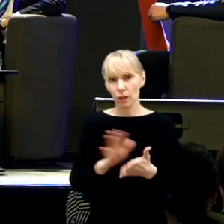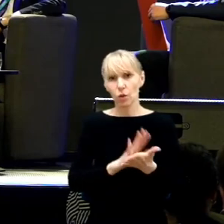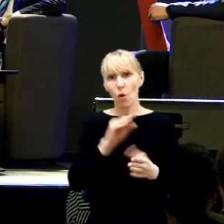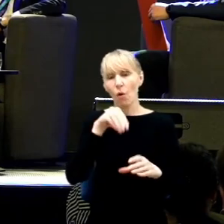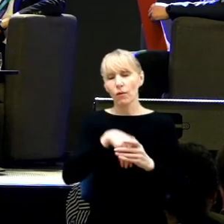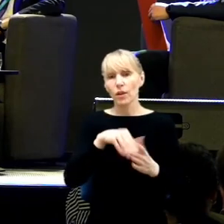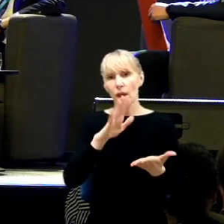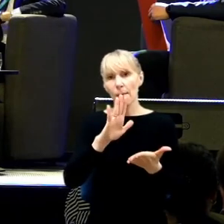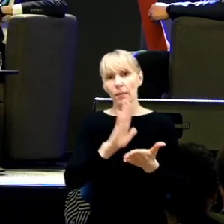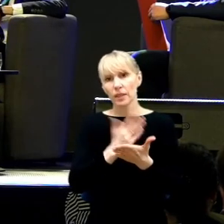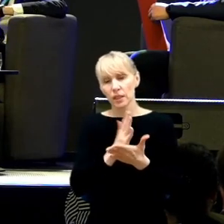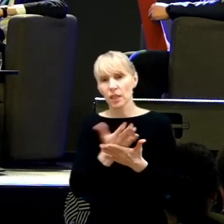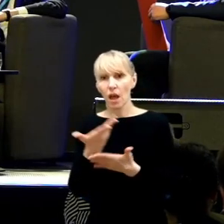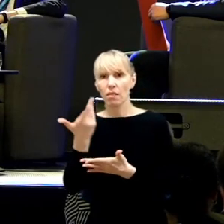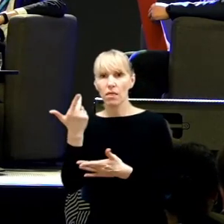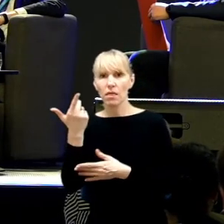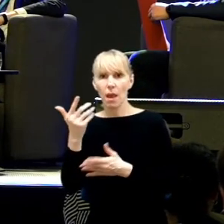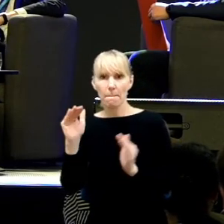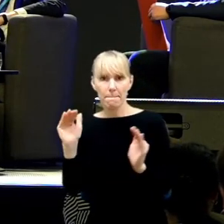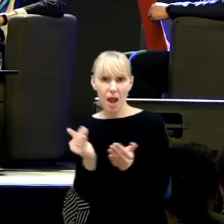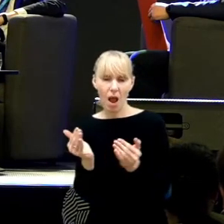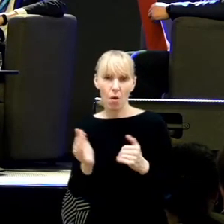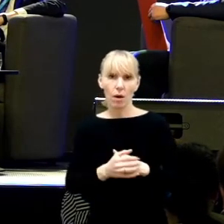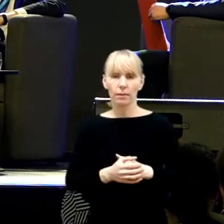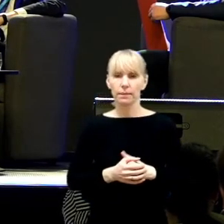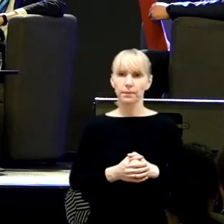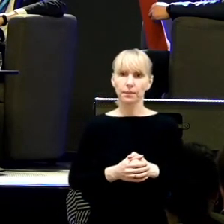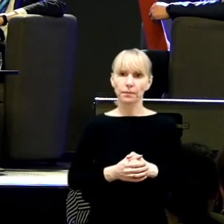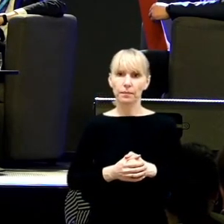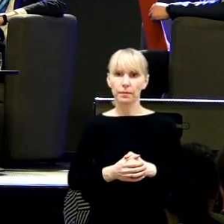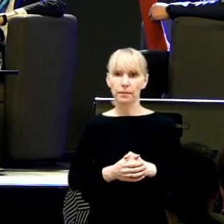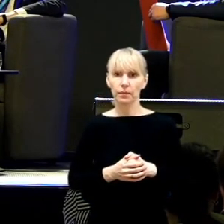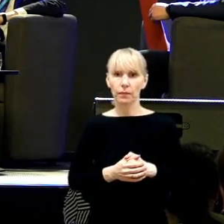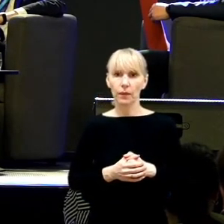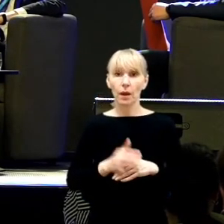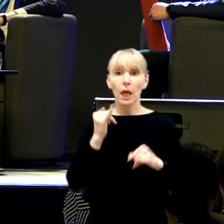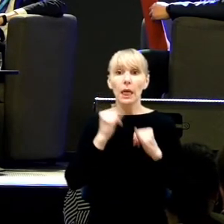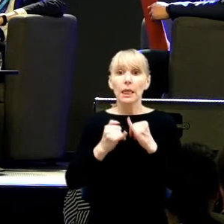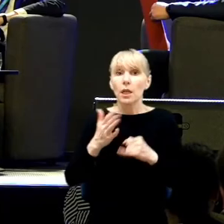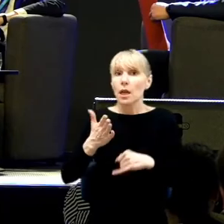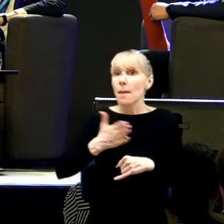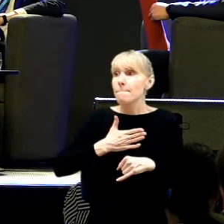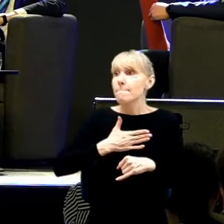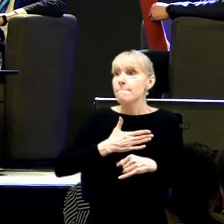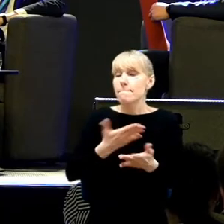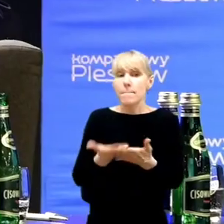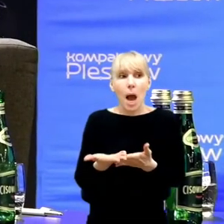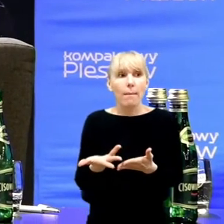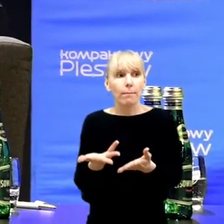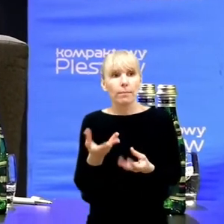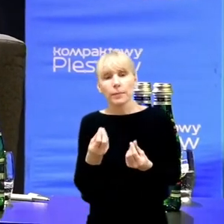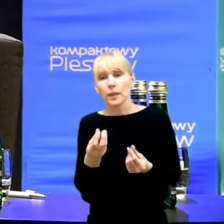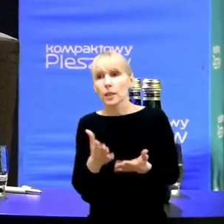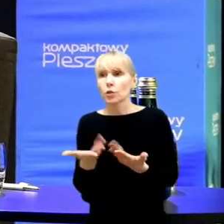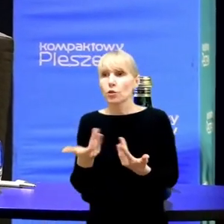kurcze, że nie stać nas. Jeżeli używamy jakieś pieniądze, to może faktycznie zrobimy kawałek chodnika, jakieś drogi, ale na mieszkania nas nie stać.